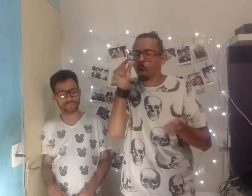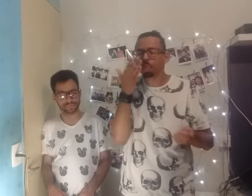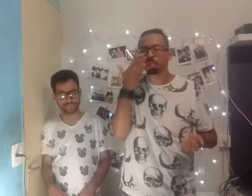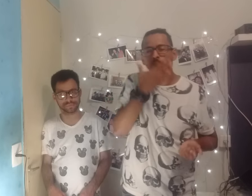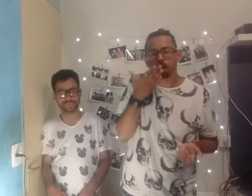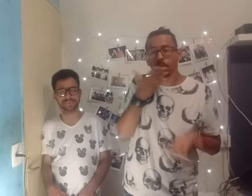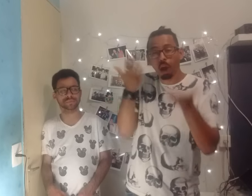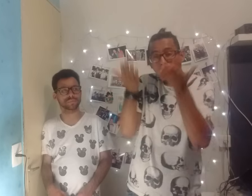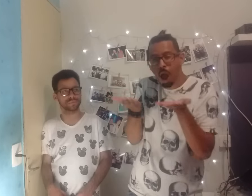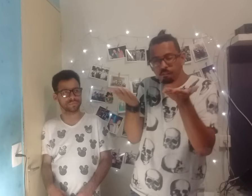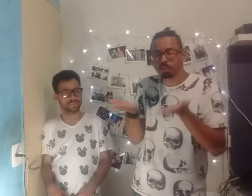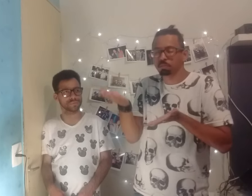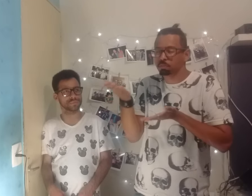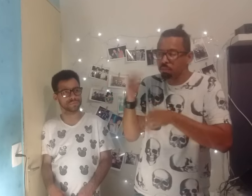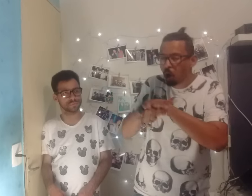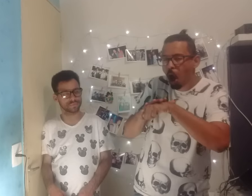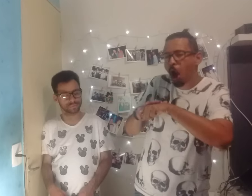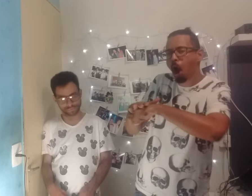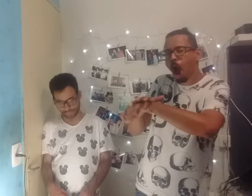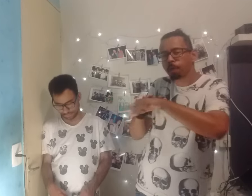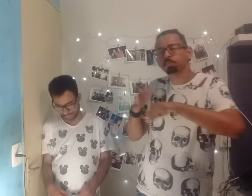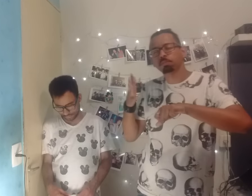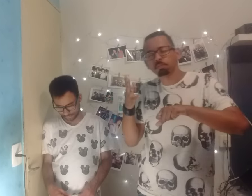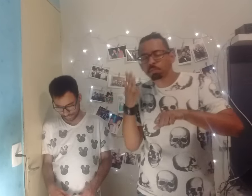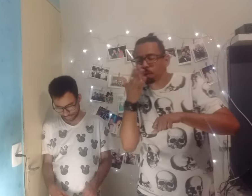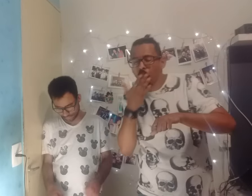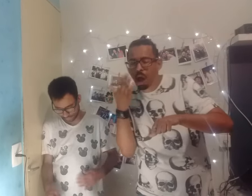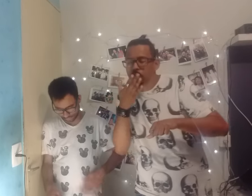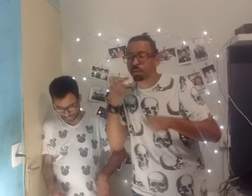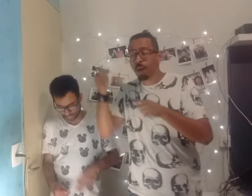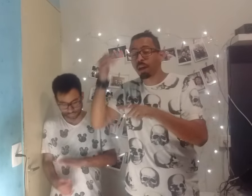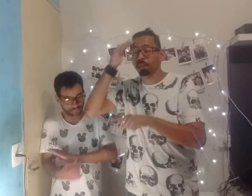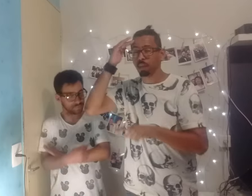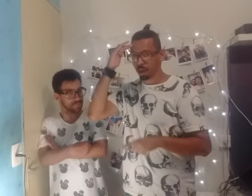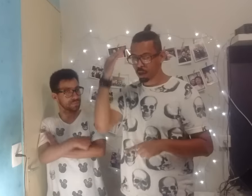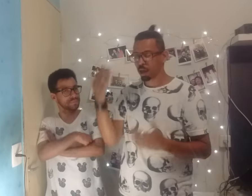pouco doce conversa